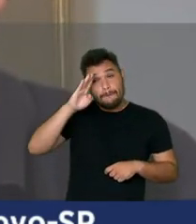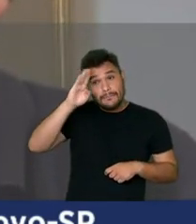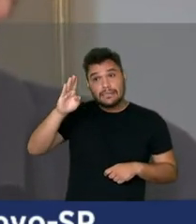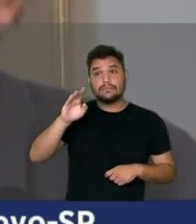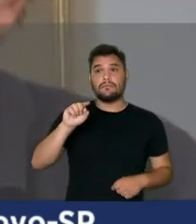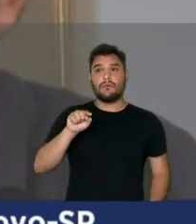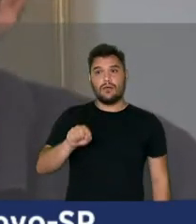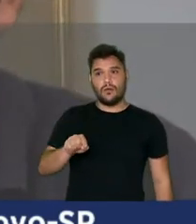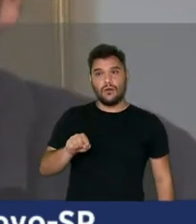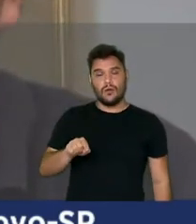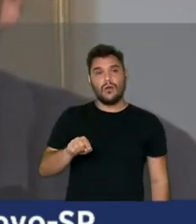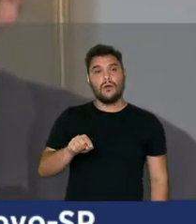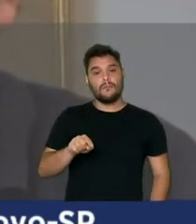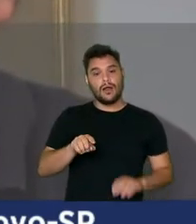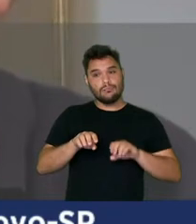PODO METRO EM SER APROVEITADOS PRIOTITARIAMENTE PARA A